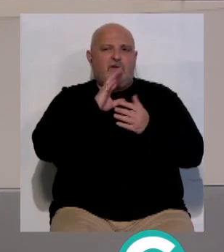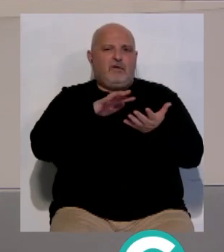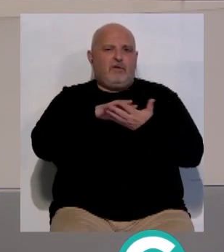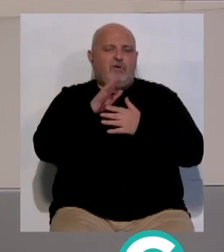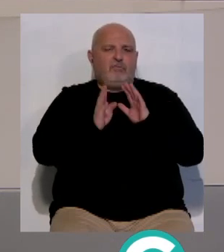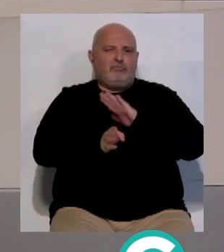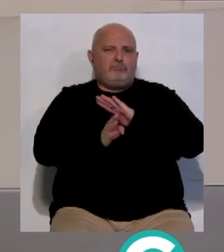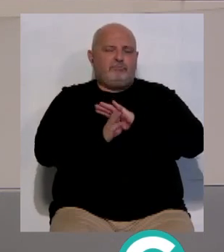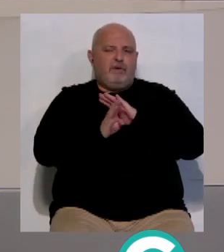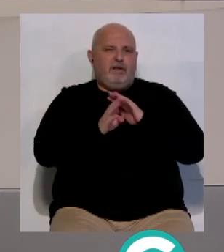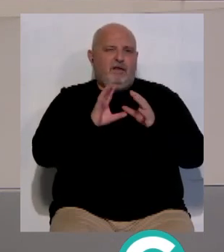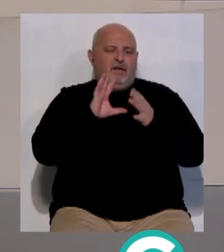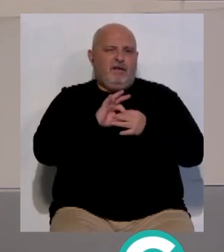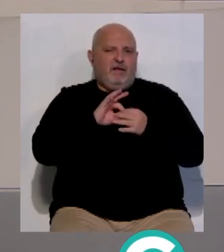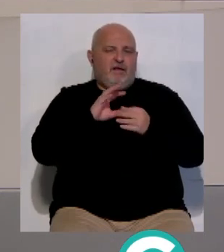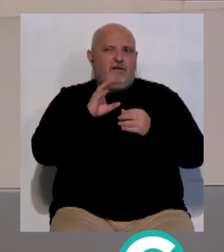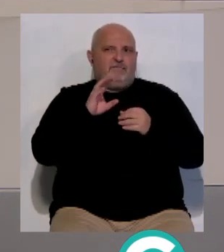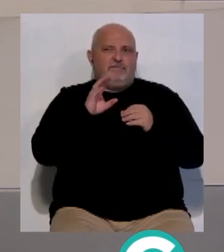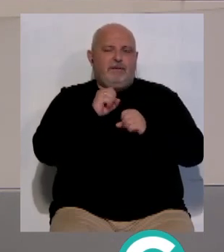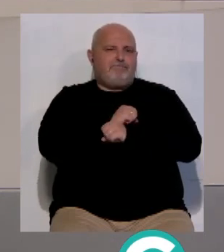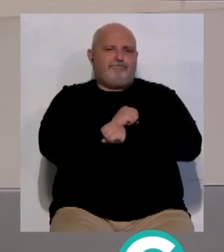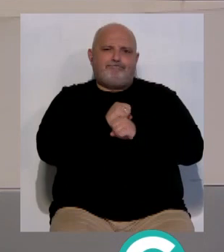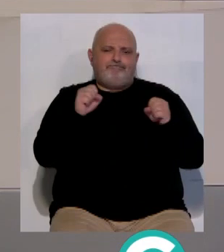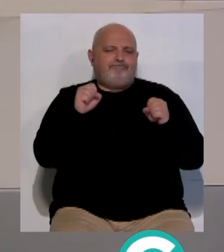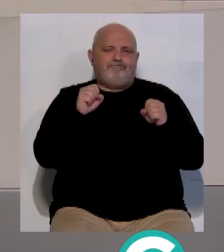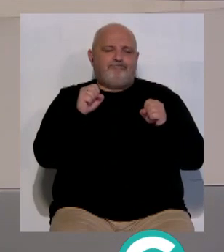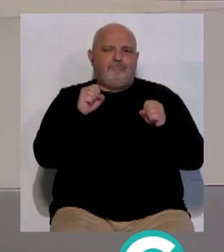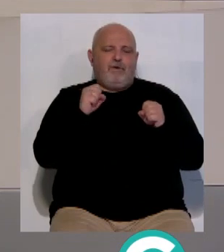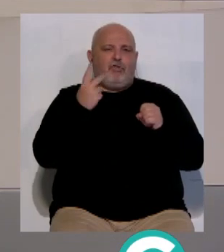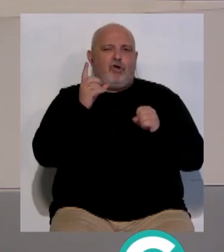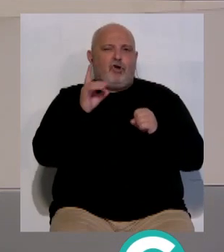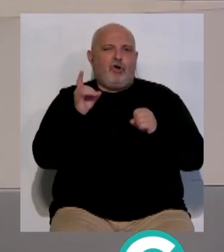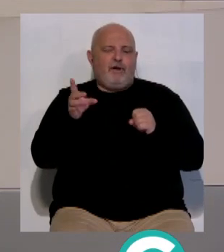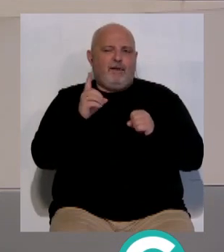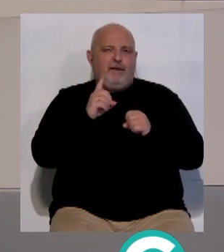continuo de del conjunto vigués que fue incapaz de hacerle dos goles al Cádiz y de sumar un un